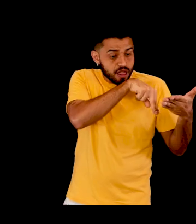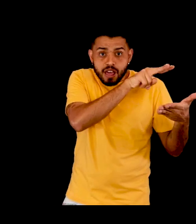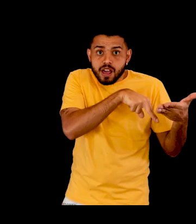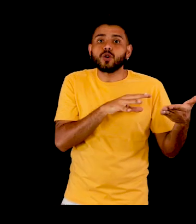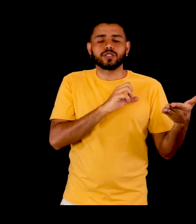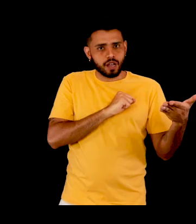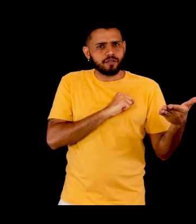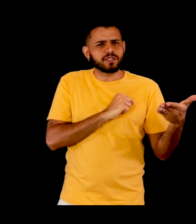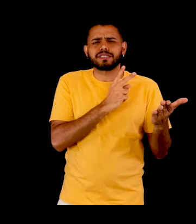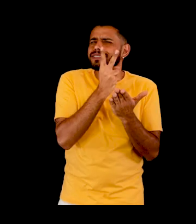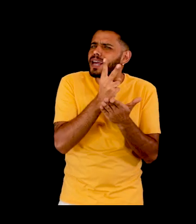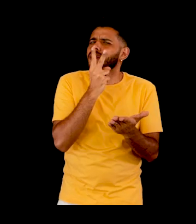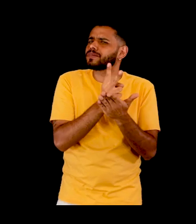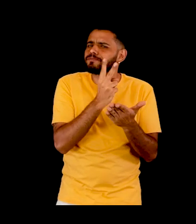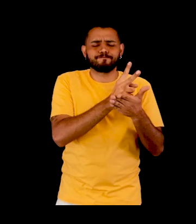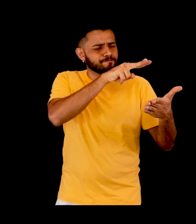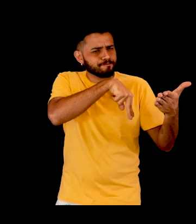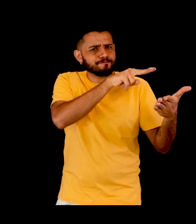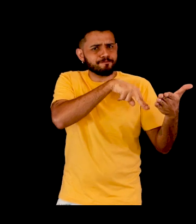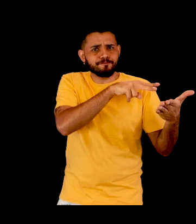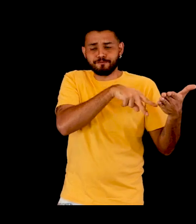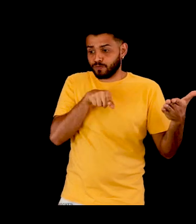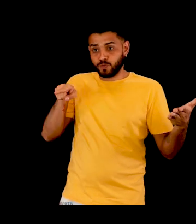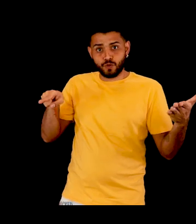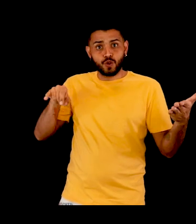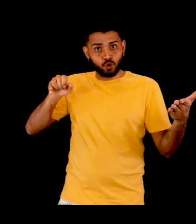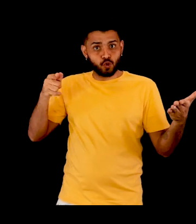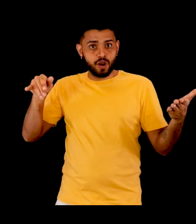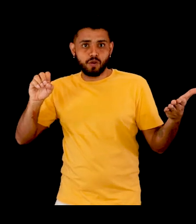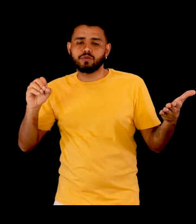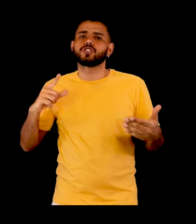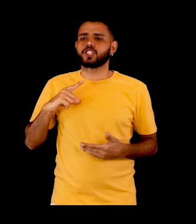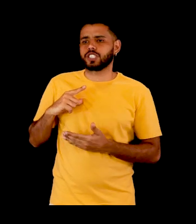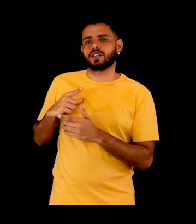Assim como o João tinha uma discoteca, o meu avô tinha uma biblioteca.